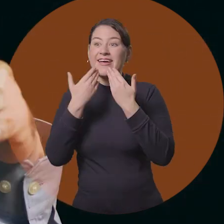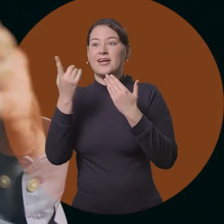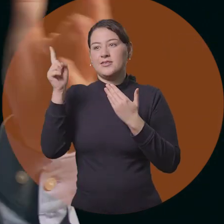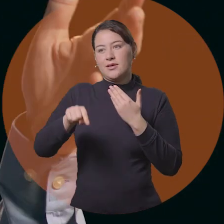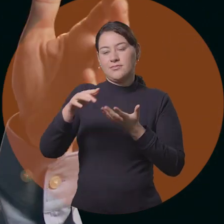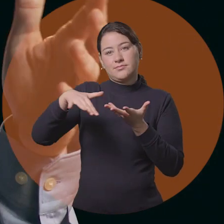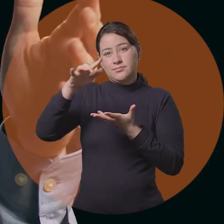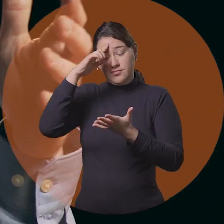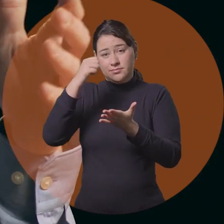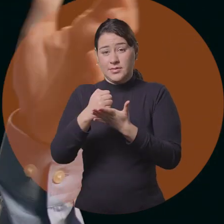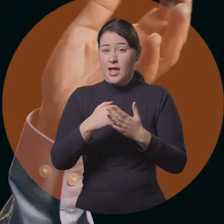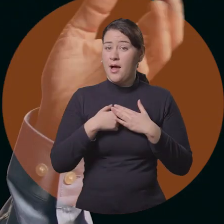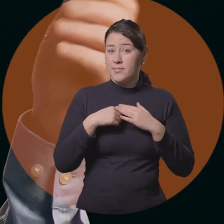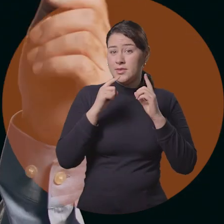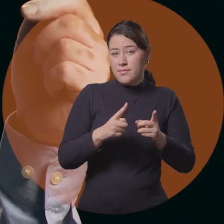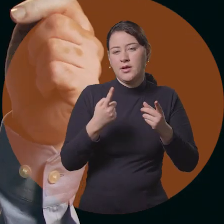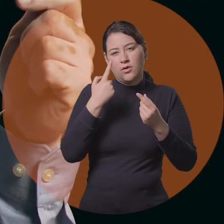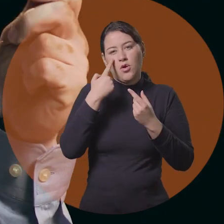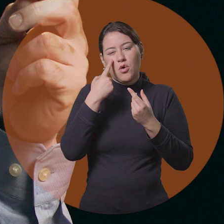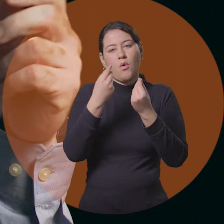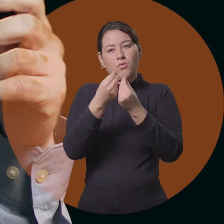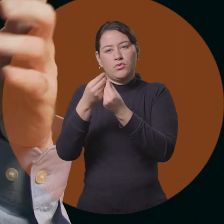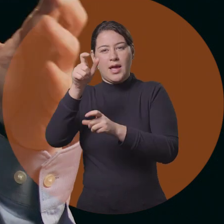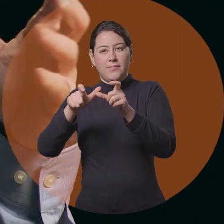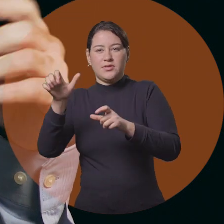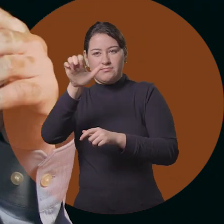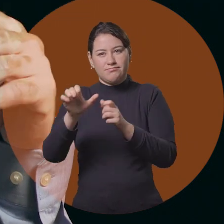A mí me pasó. Conozco a muchos emprendedores que les pasó esos momentos trágicos.